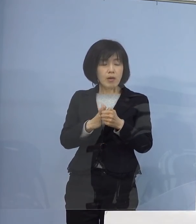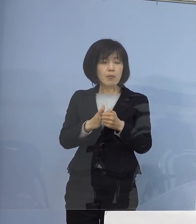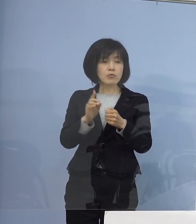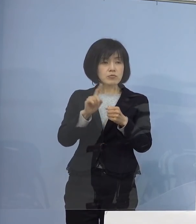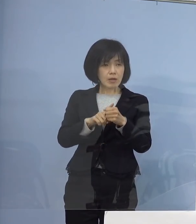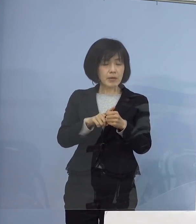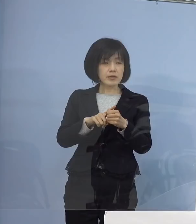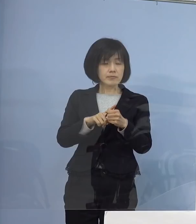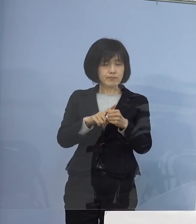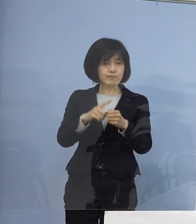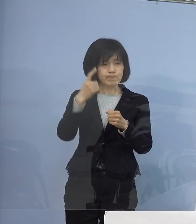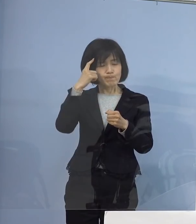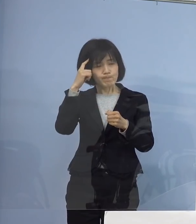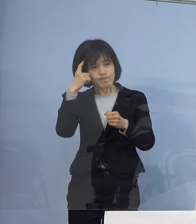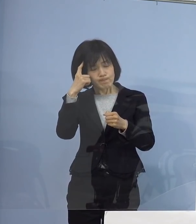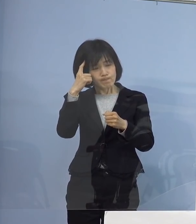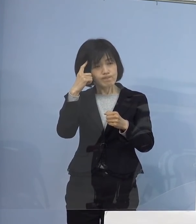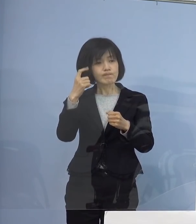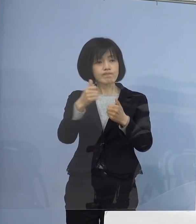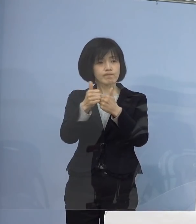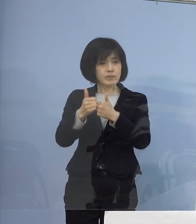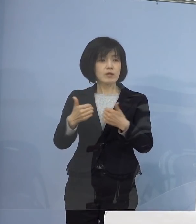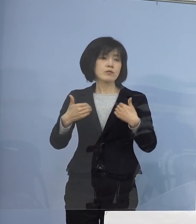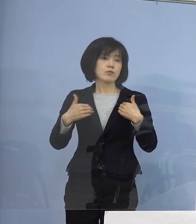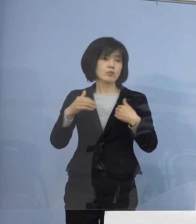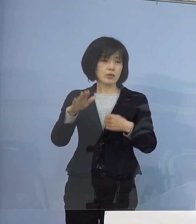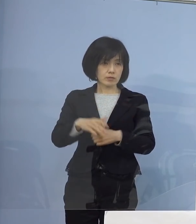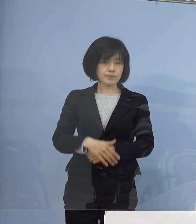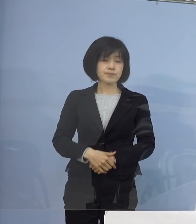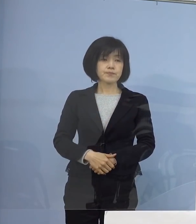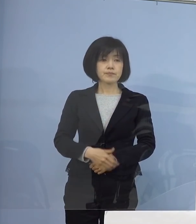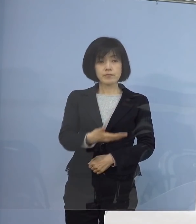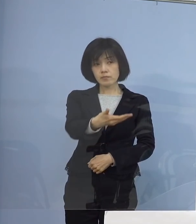このように考えています、以上です （徳島新聞社） 具体的にいうとですね